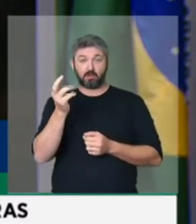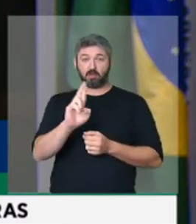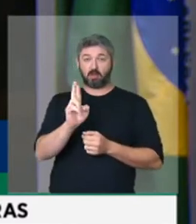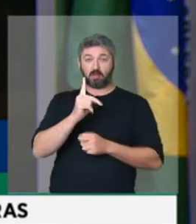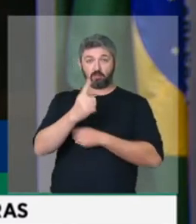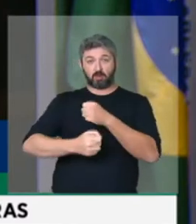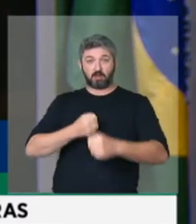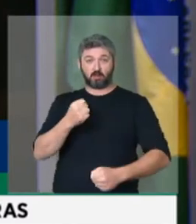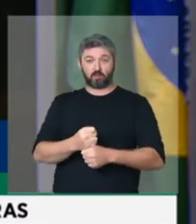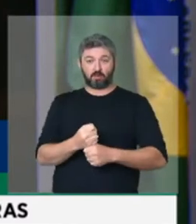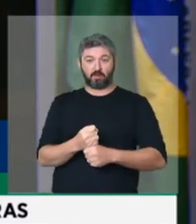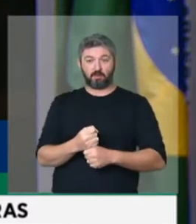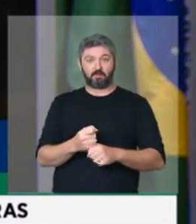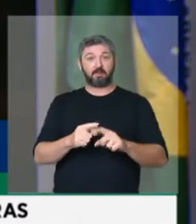TRAÍDOS MAIS UMA VEZ PELO PT.